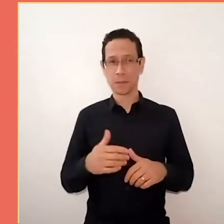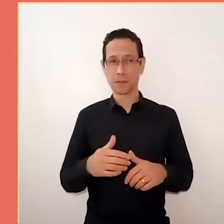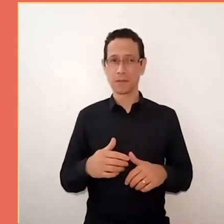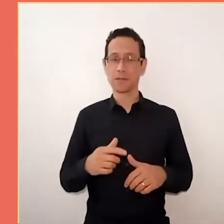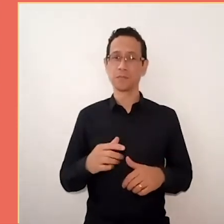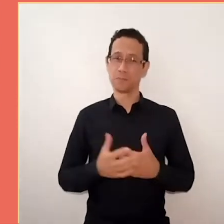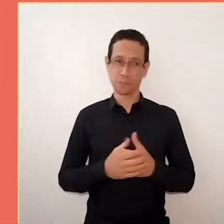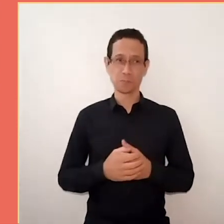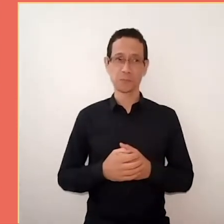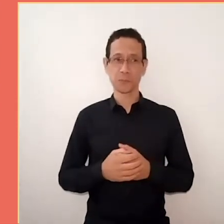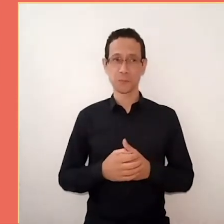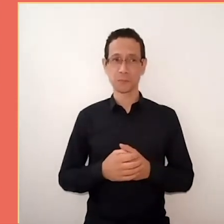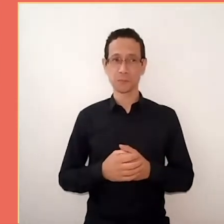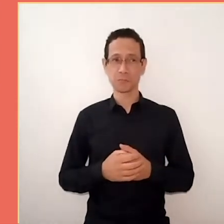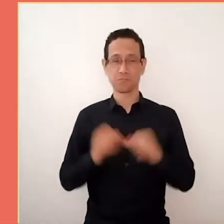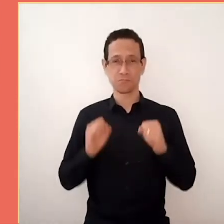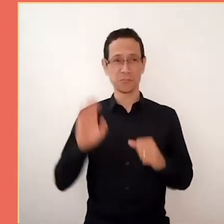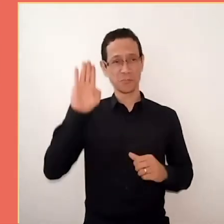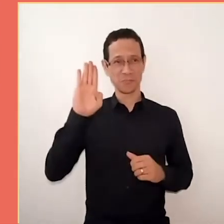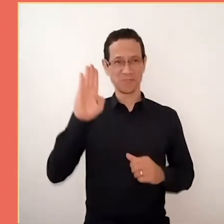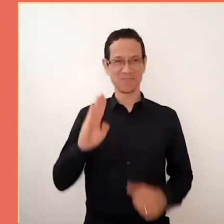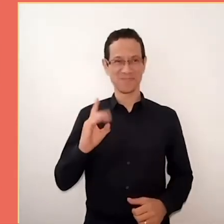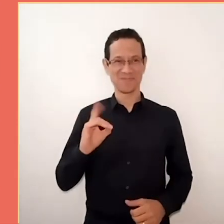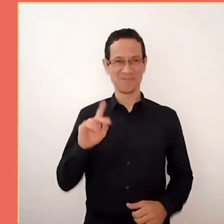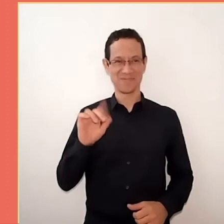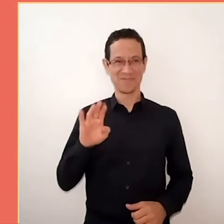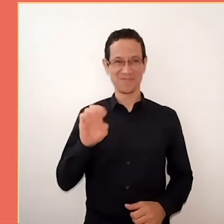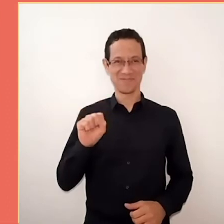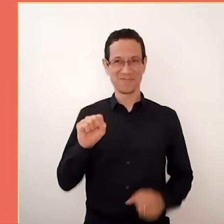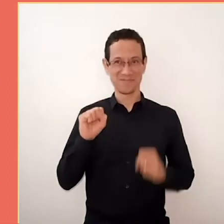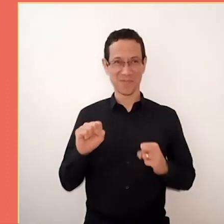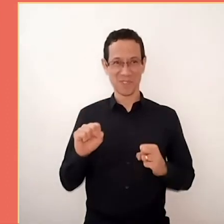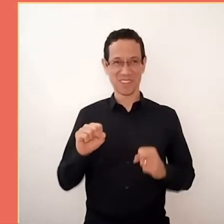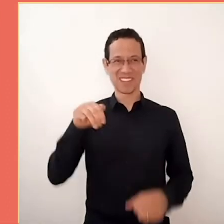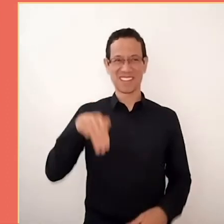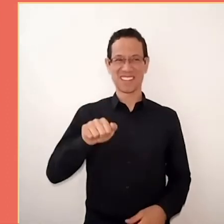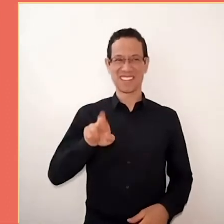Eu posso comentar, Dolores? -Claro. Marina me deu um cutucão por assim porque